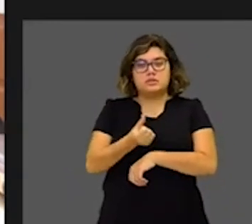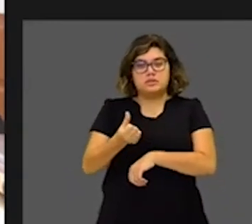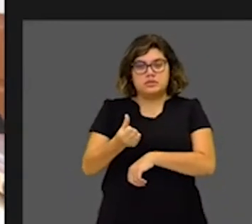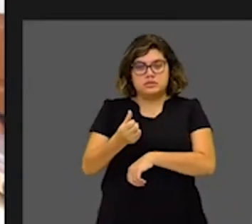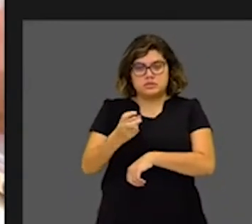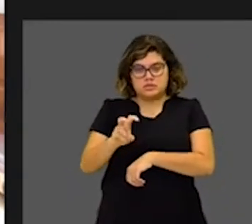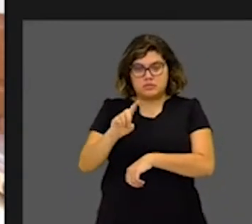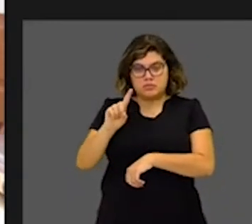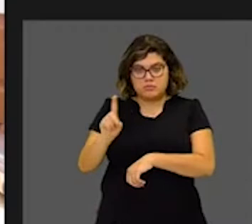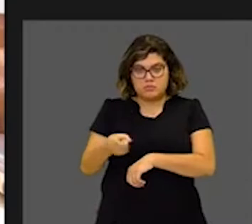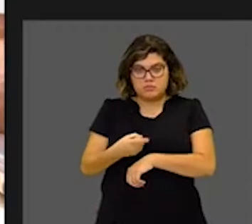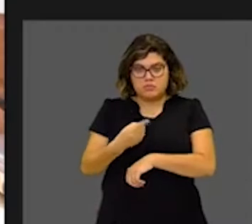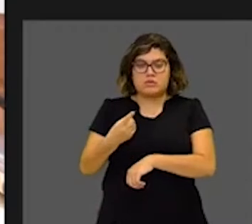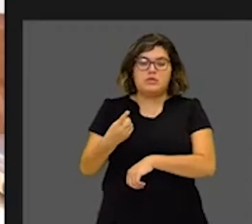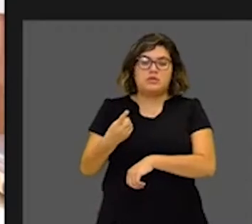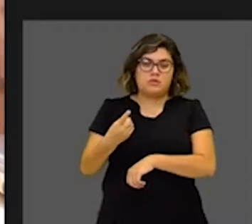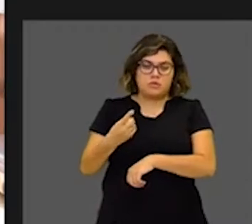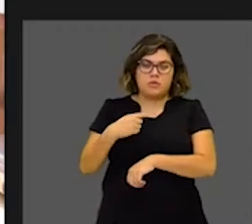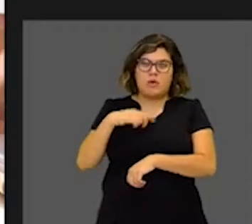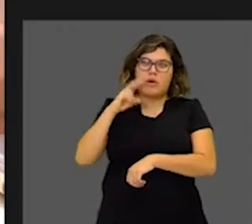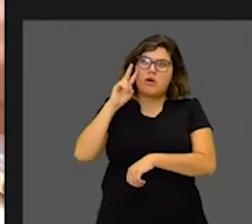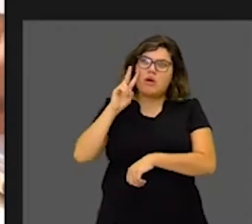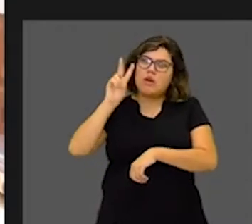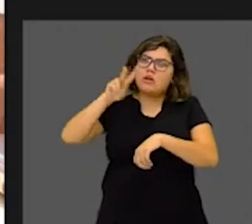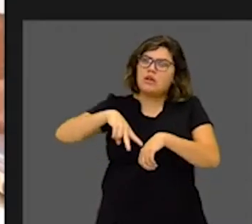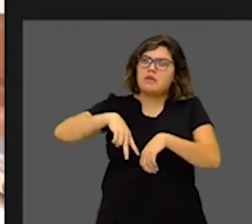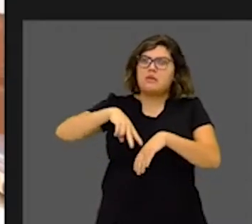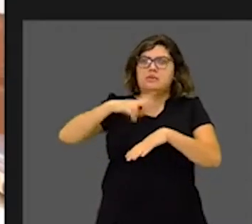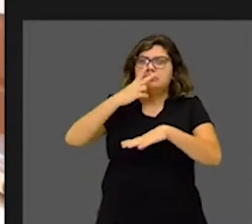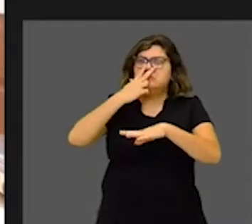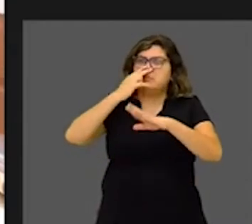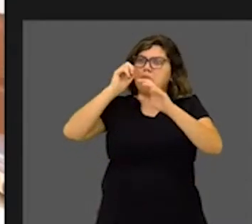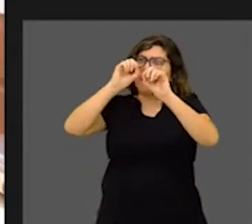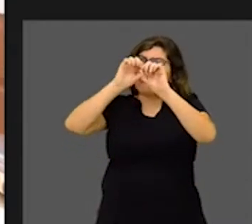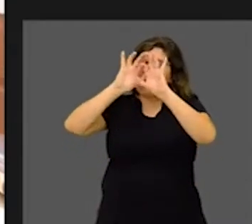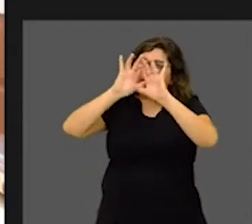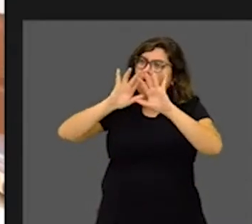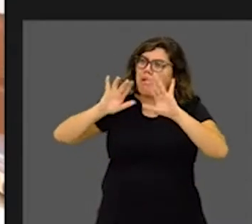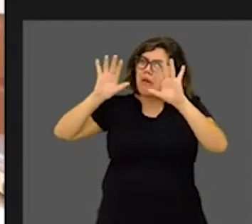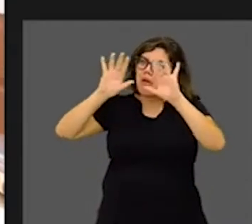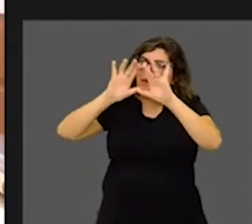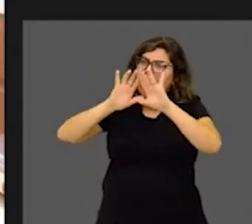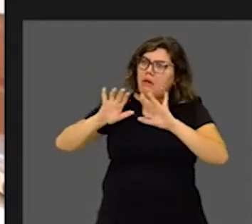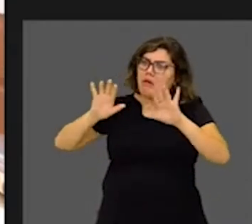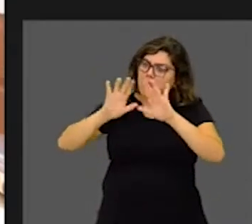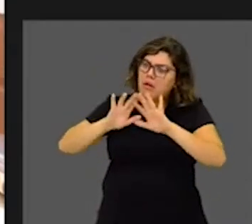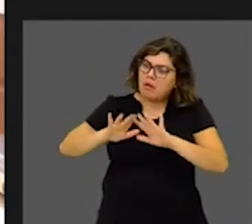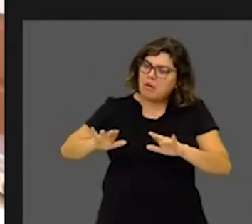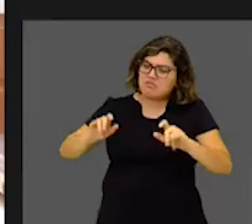olhando friamente de como apenas matemática os números podem parecer que a experiência